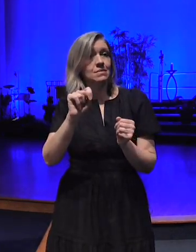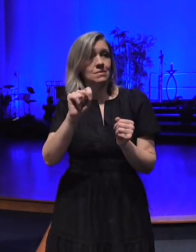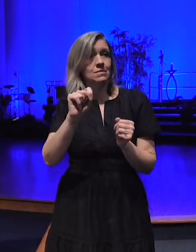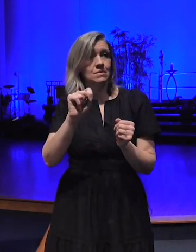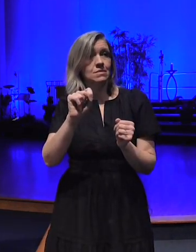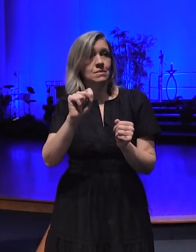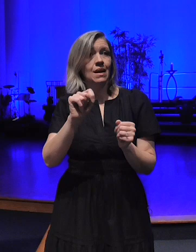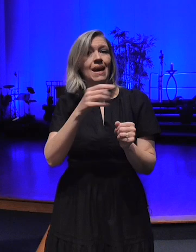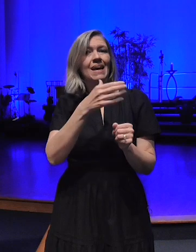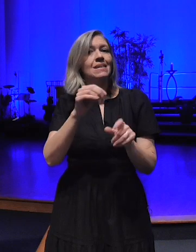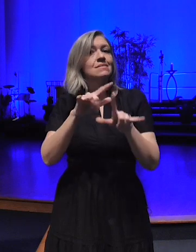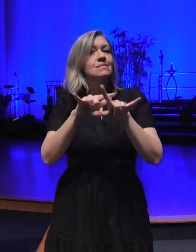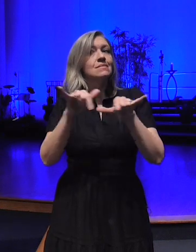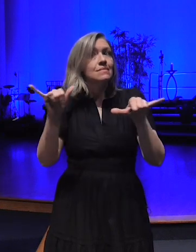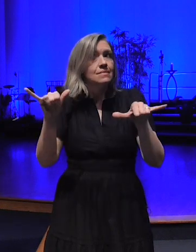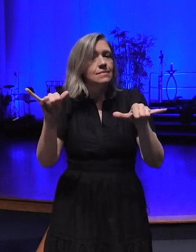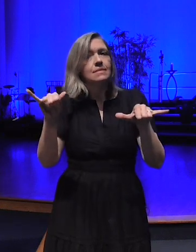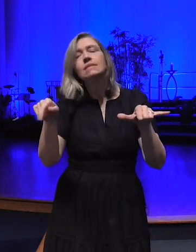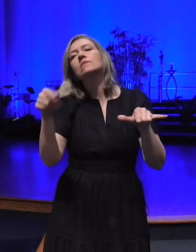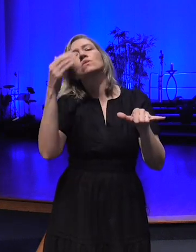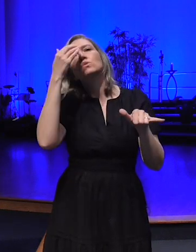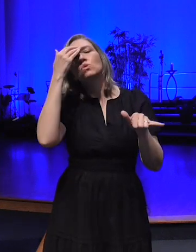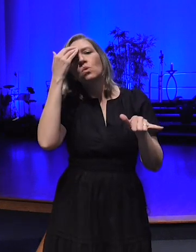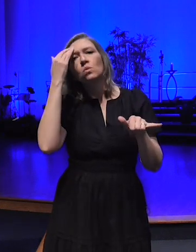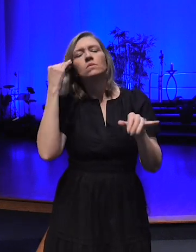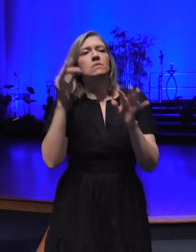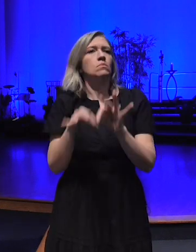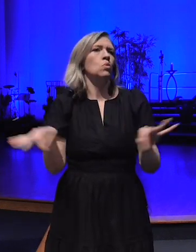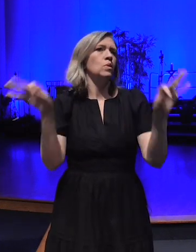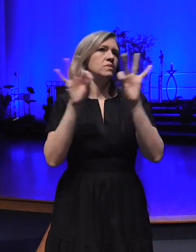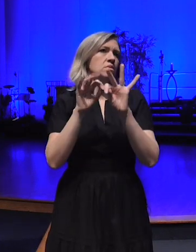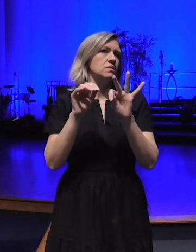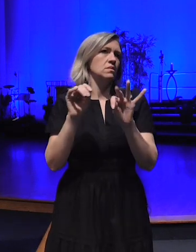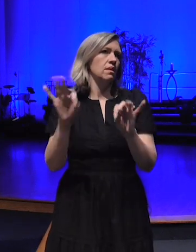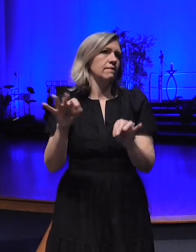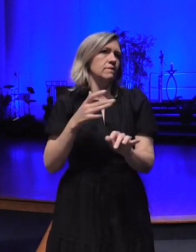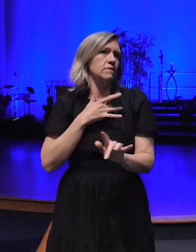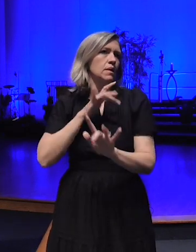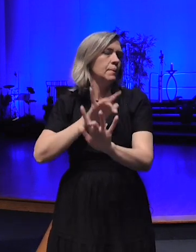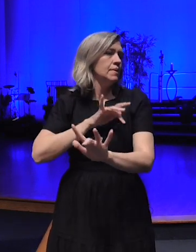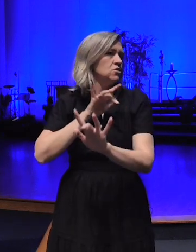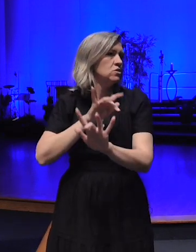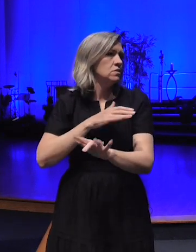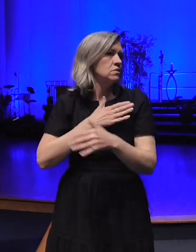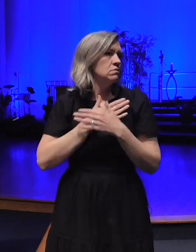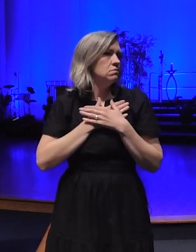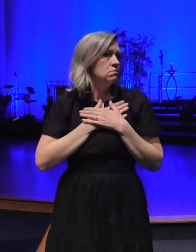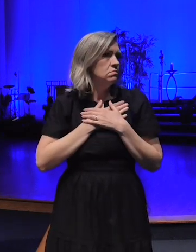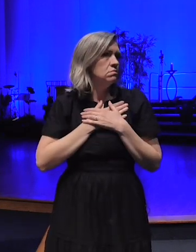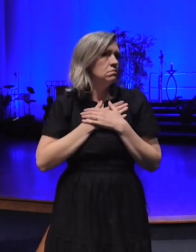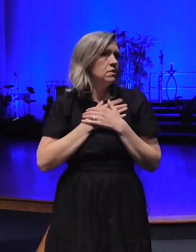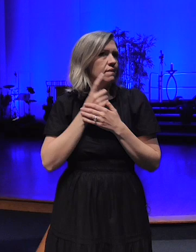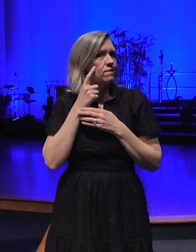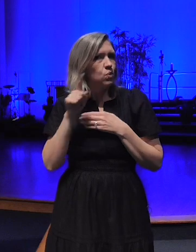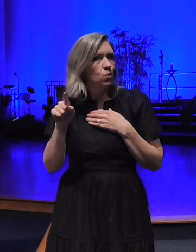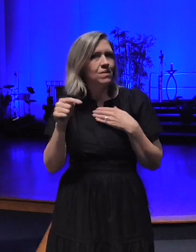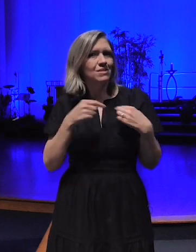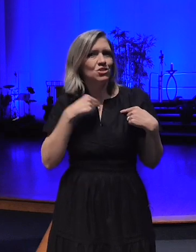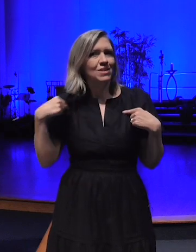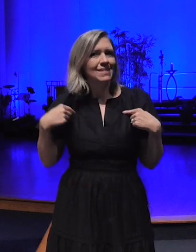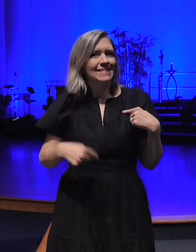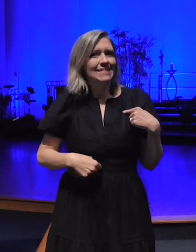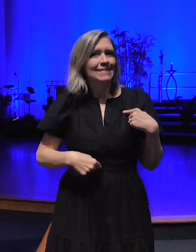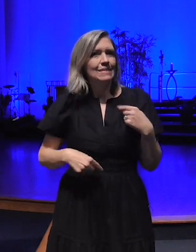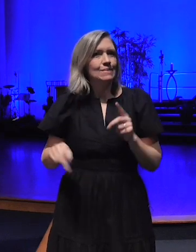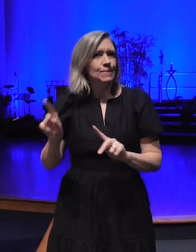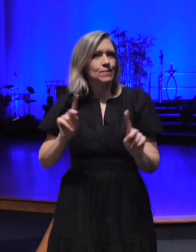sabe la importancia de la compasión por los chinos, mis amigos los chinos, en el artículo habla